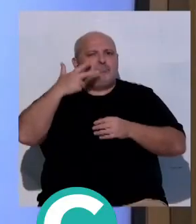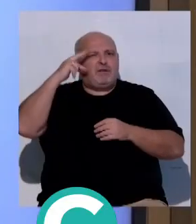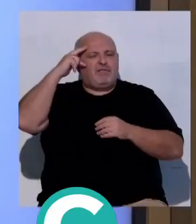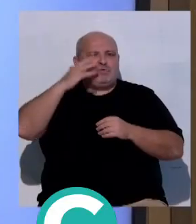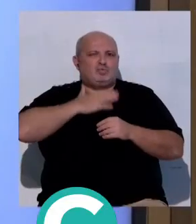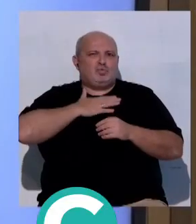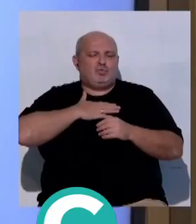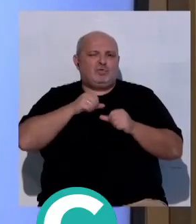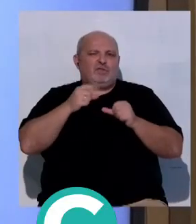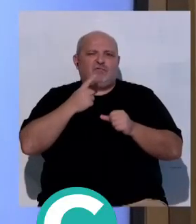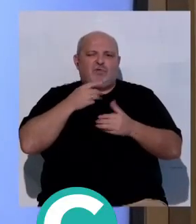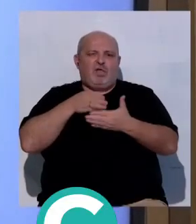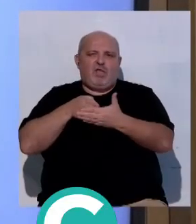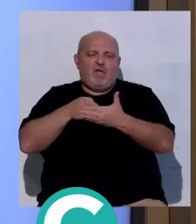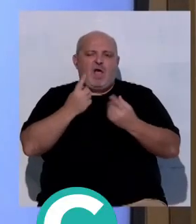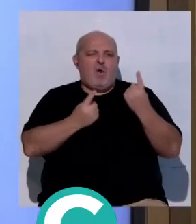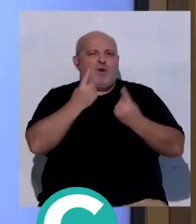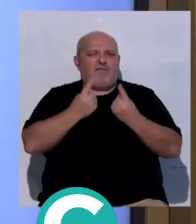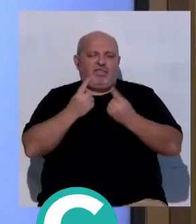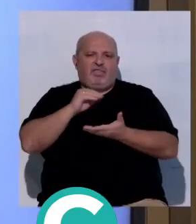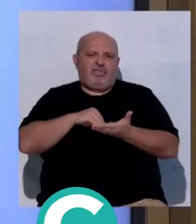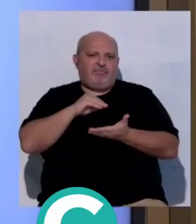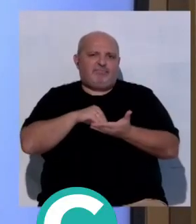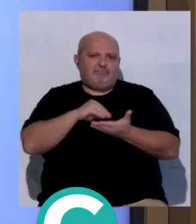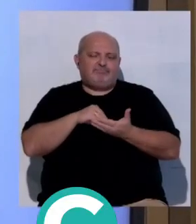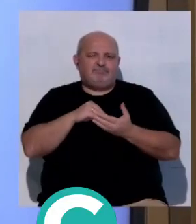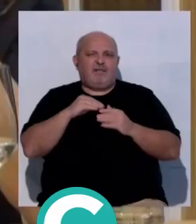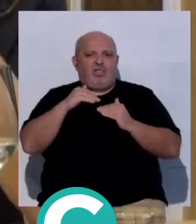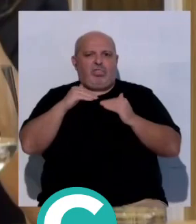y de las dificultades que en algunas ocasiones han vivido como las desigualdades económicas